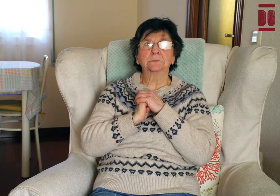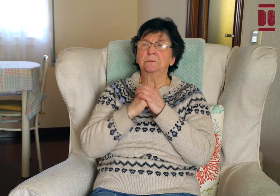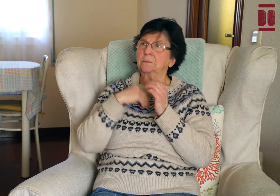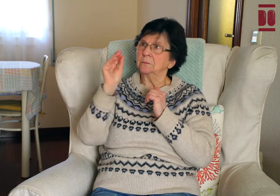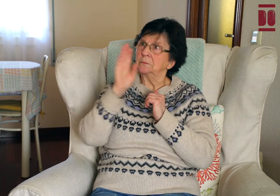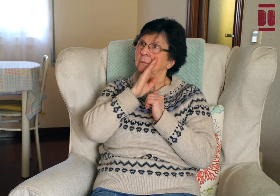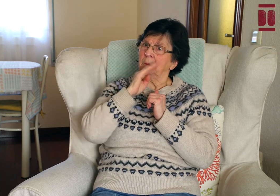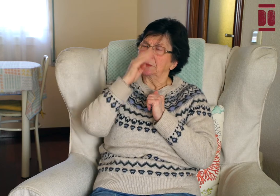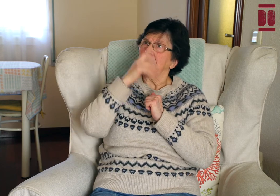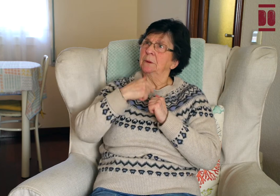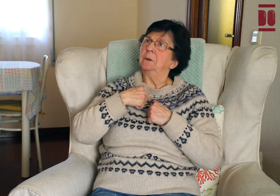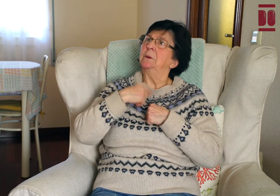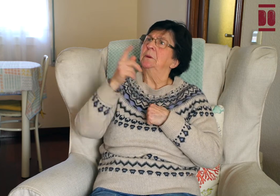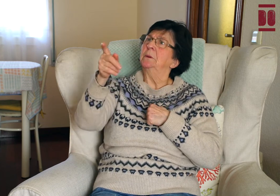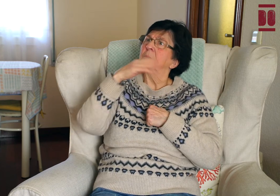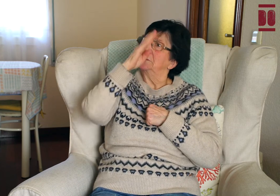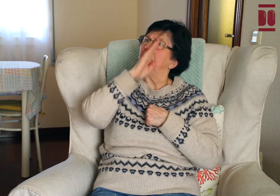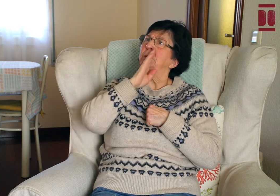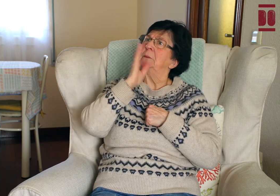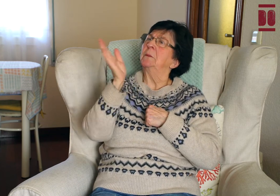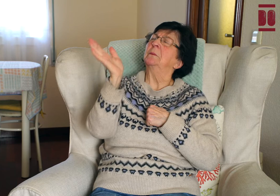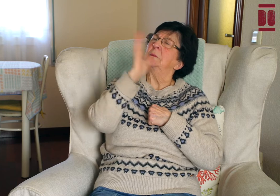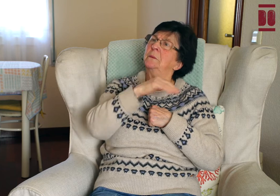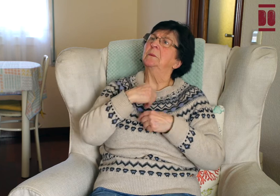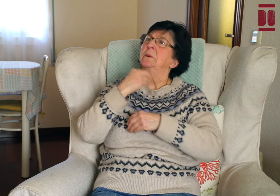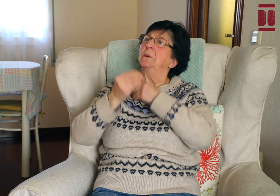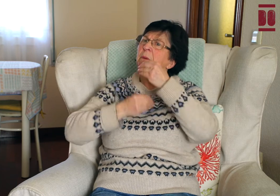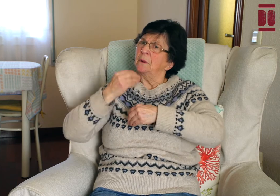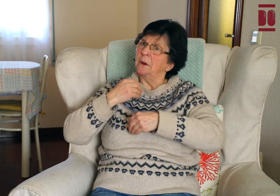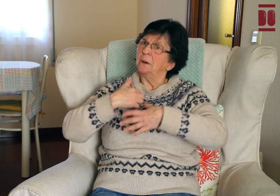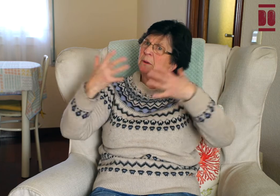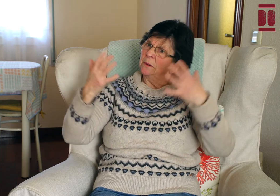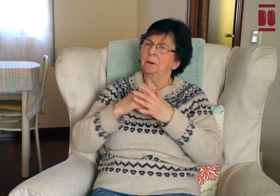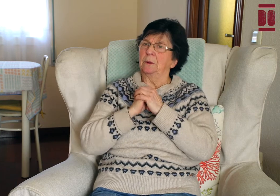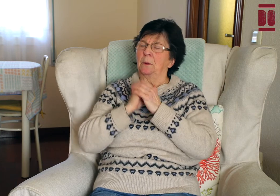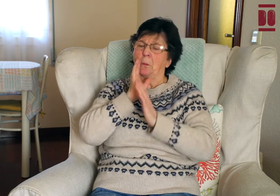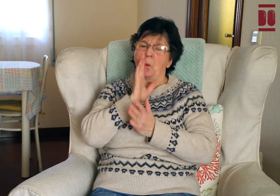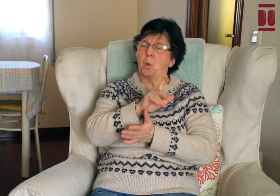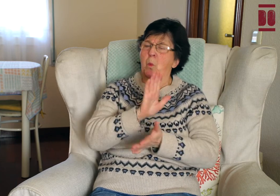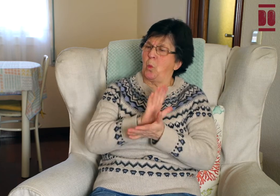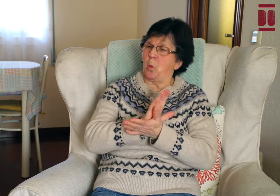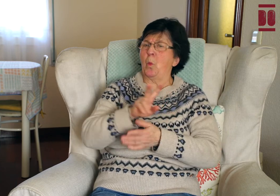a mis padres sobre qué pasaría conmigo tras su fallecimiento. Me respondieron que estuviera